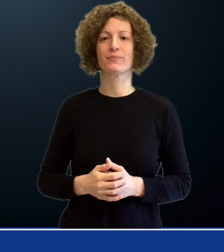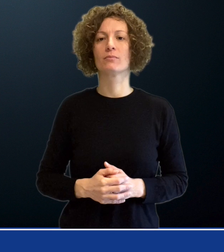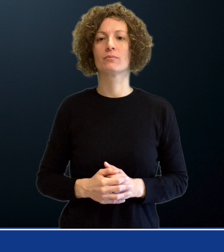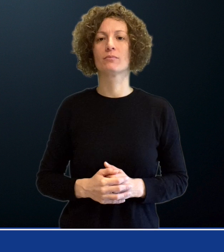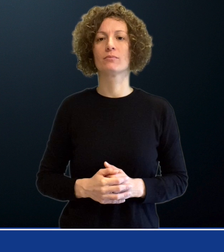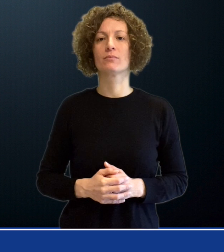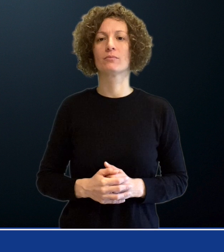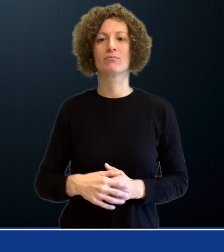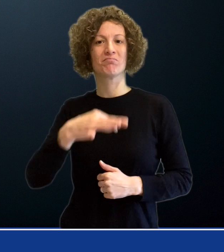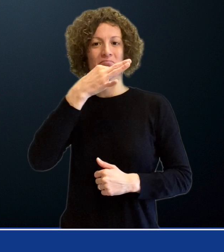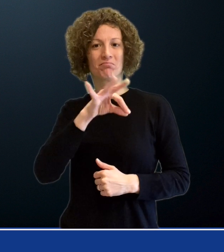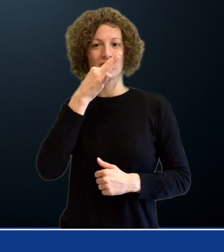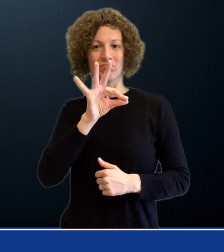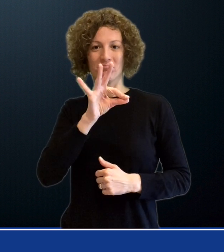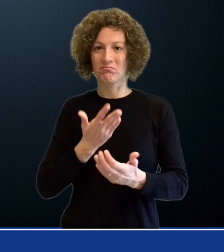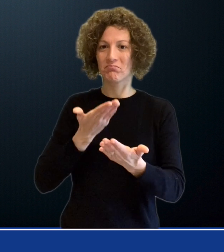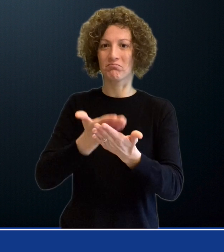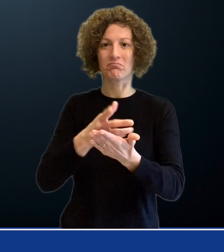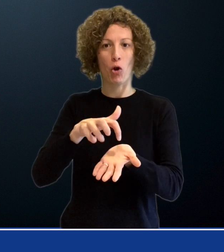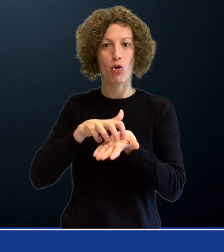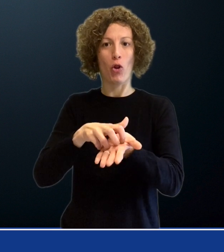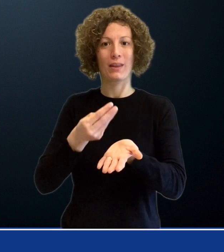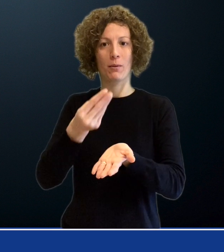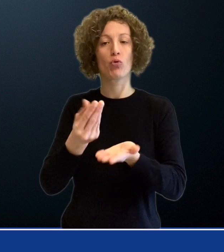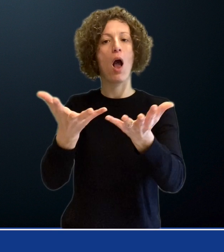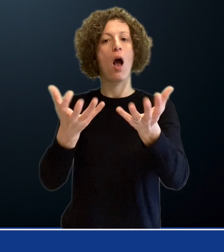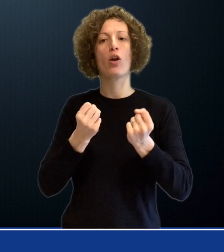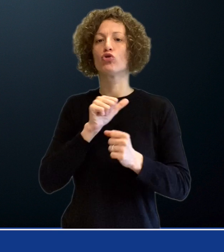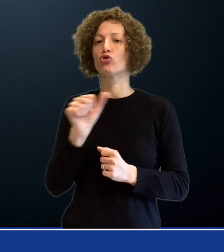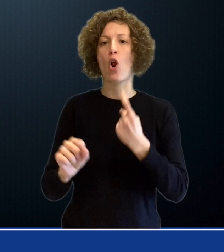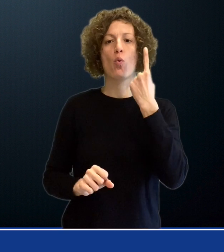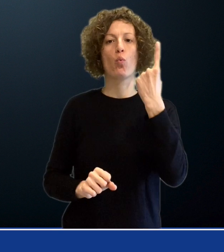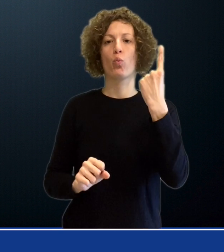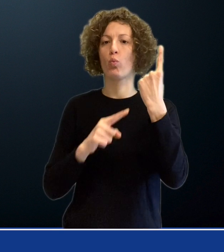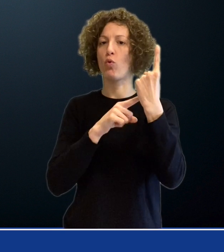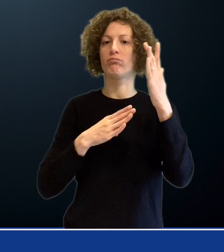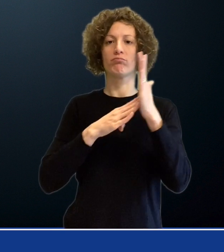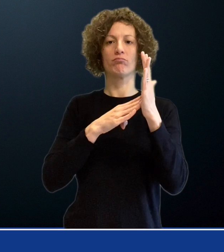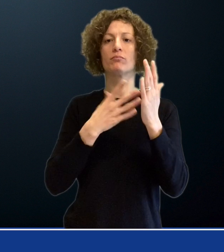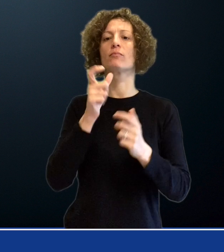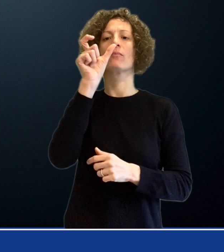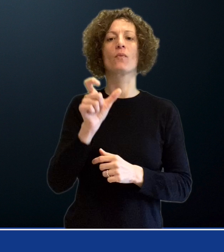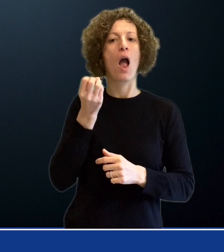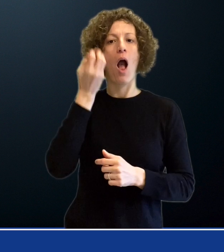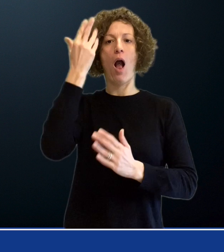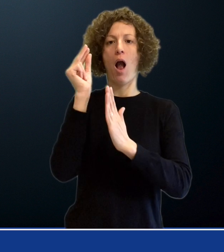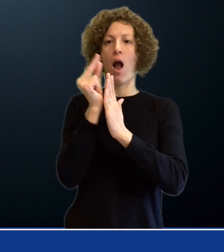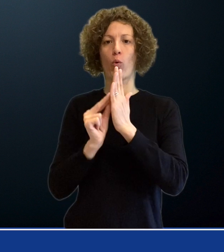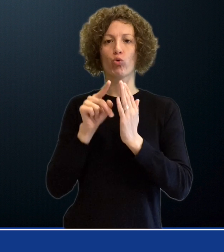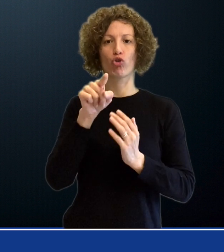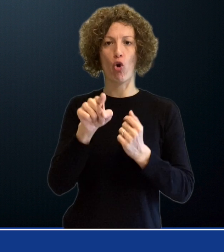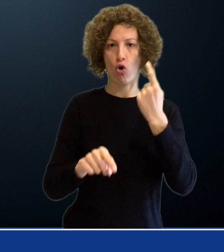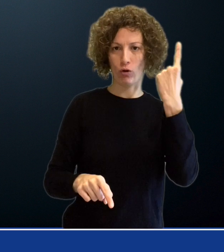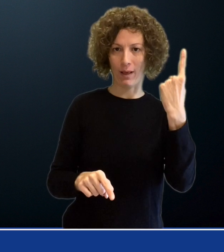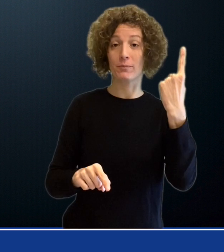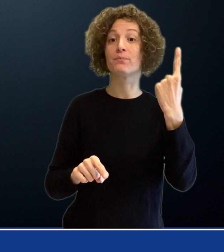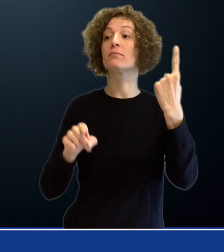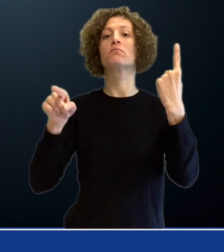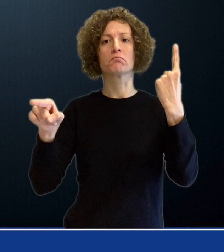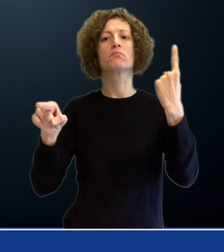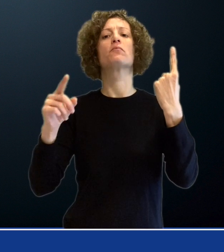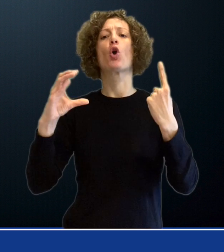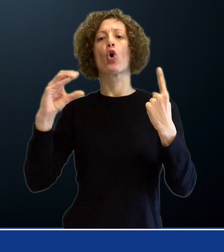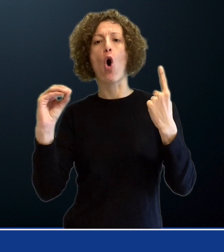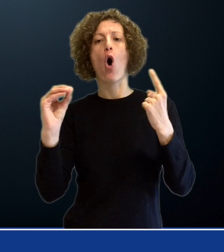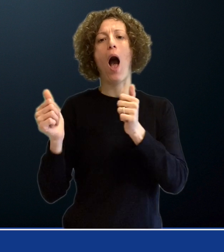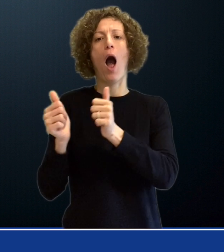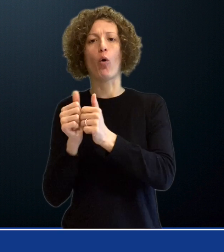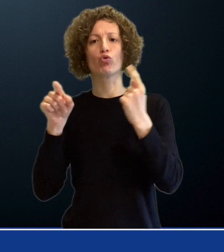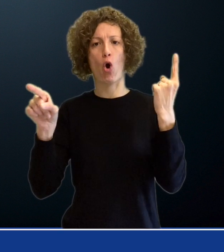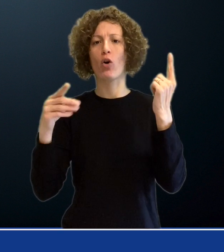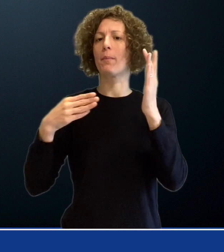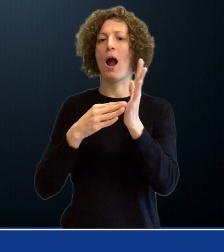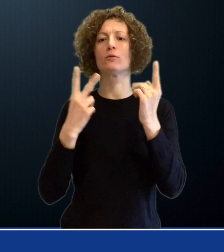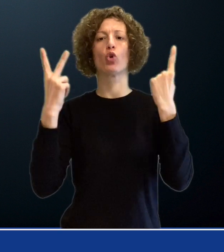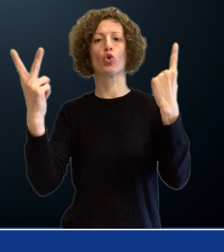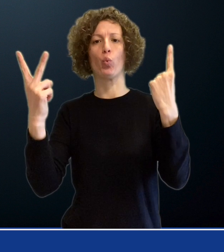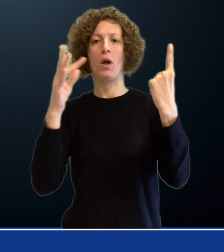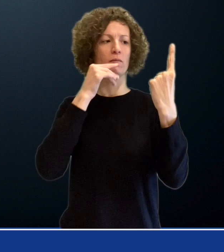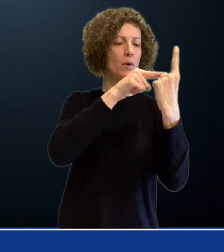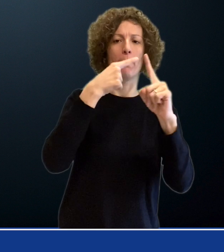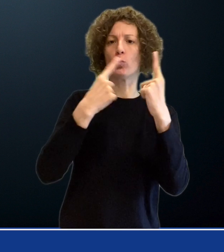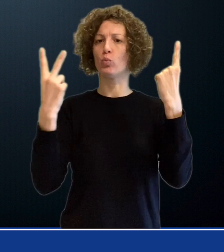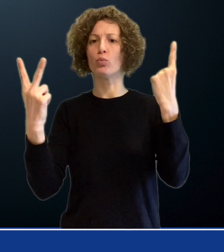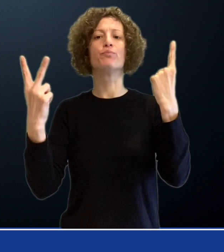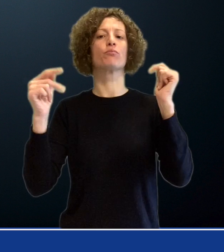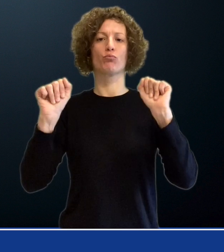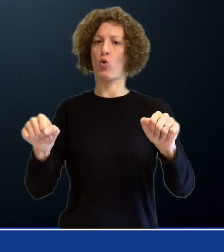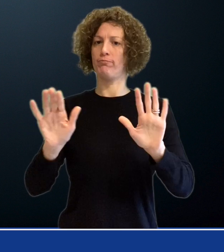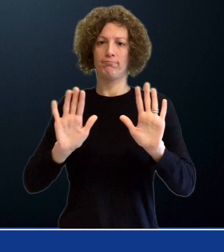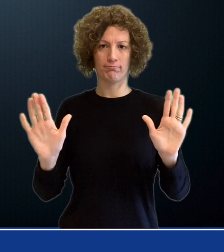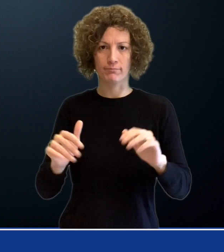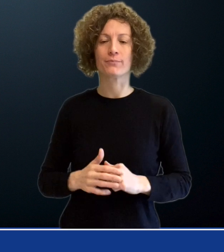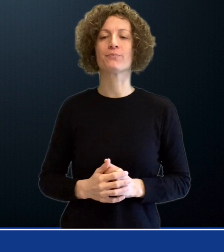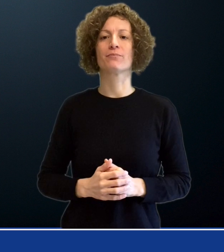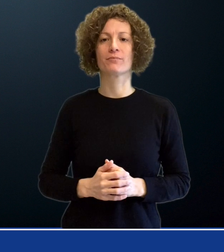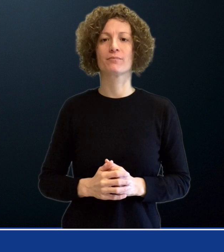Sarà accettato un solo contributo come primo autore e un massimo di 2 contributi come co-autori (incluso eventualmente quello presentato come primo autore).